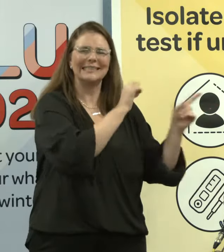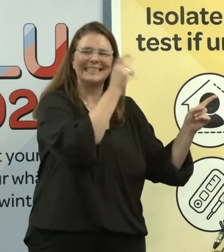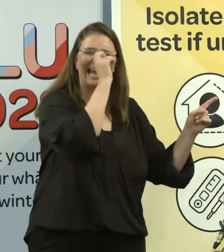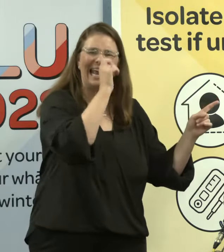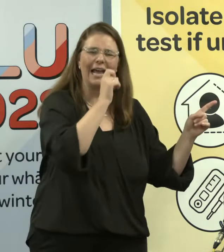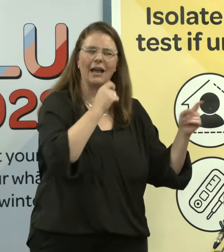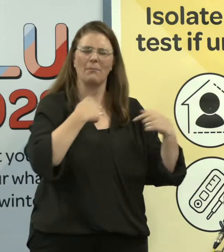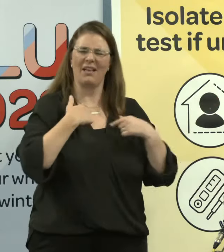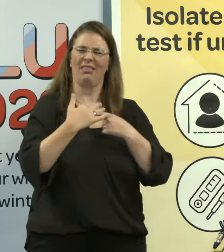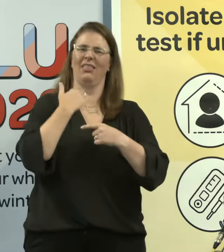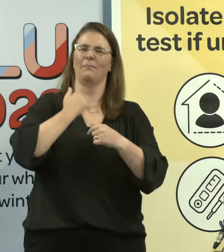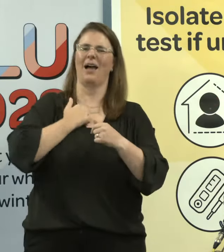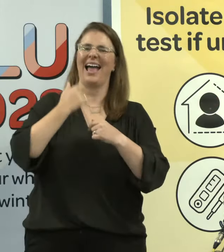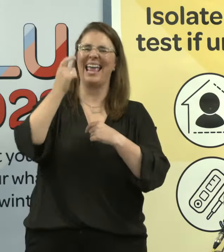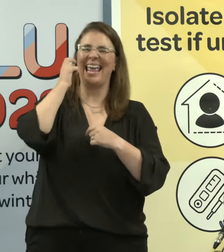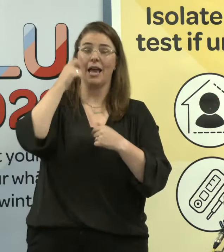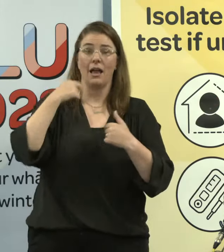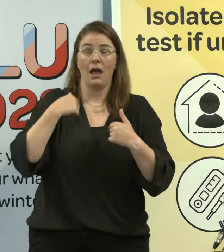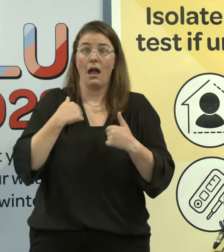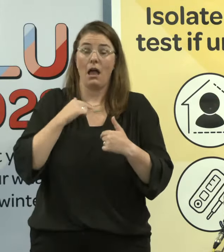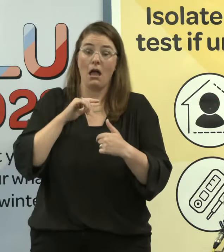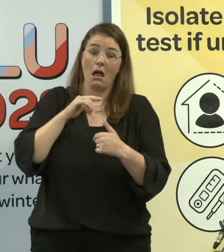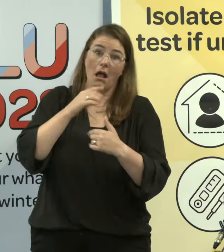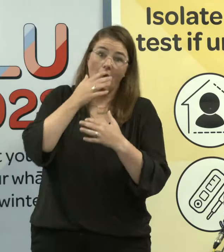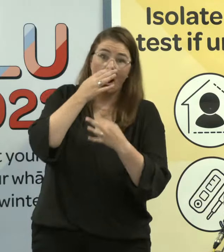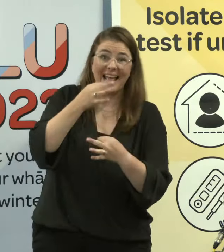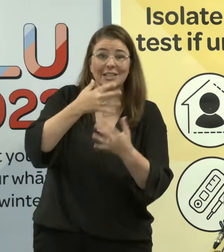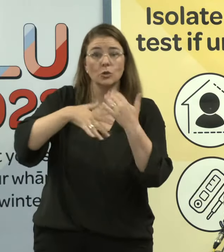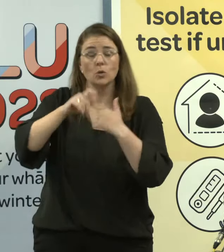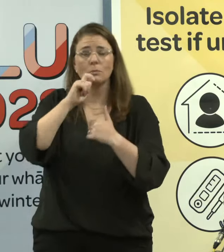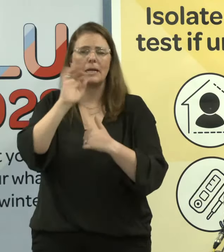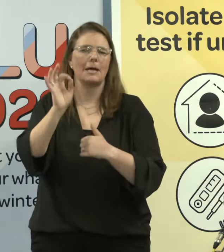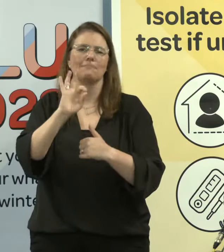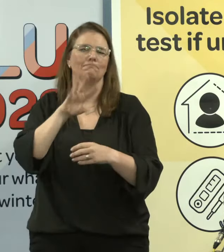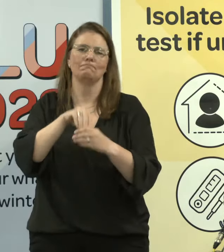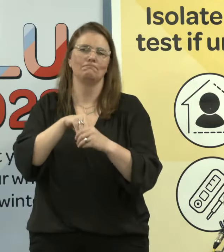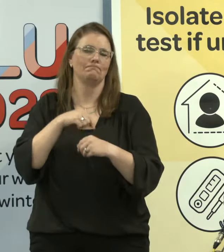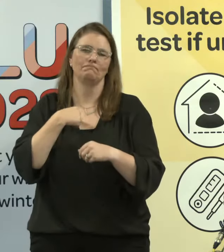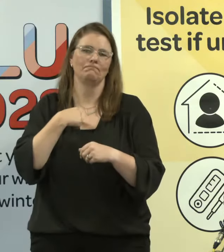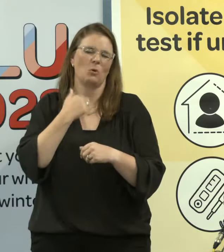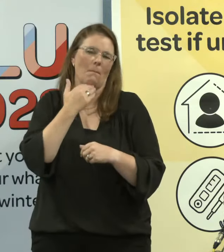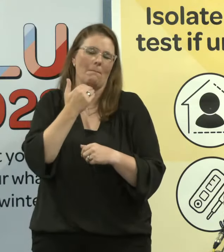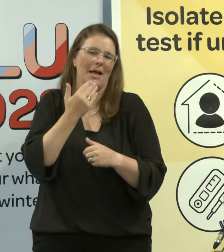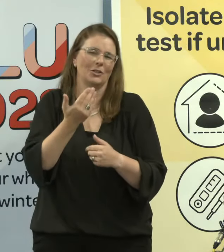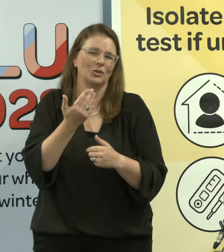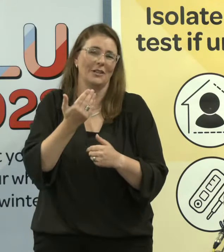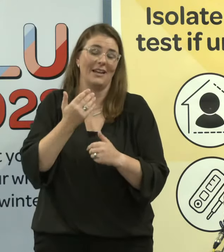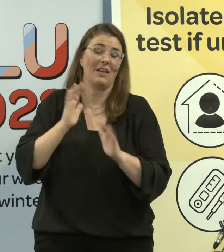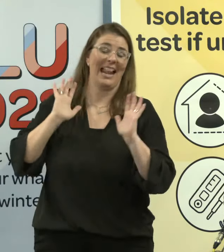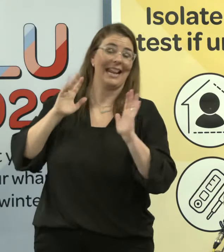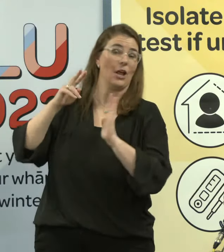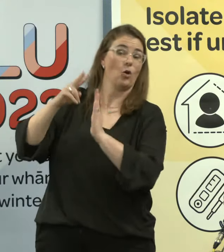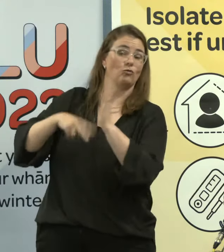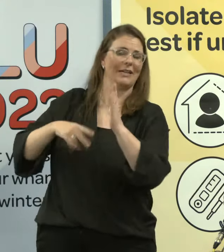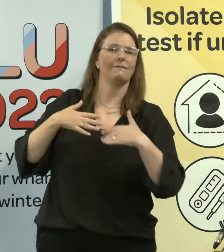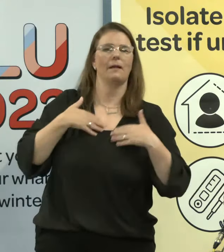maha nga korero i whiwhi ahau mo aku makawe, kaore au i te tino